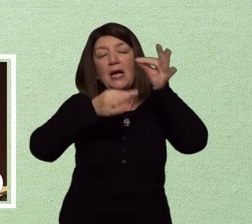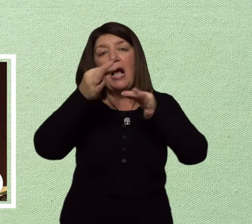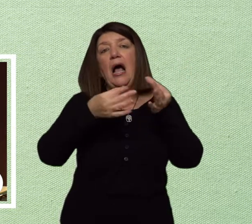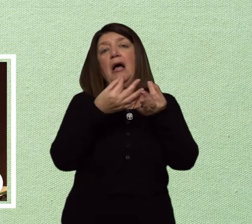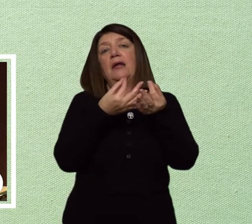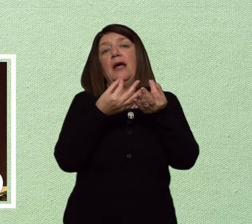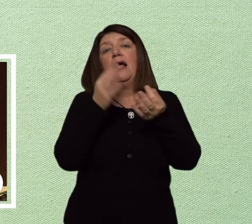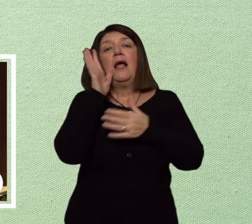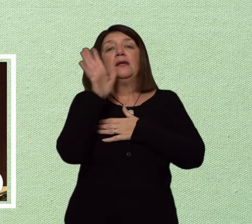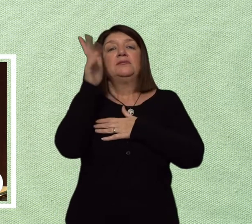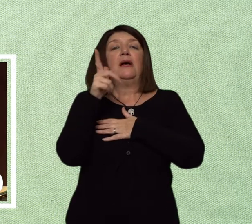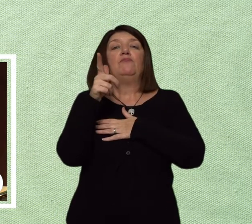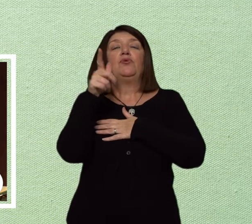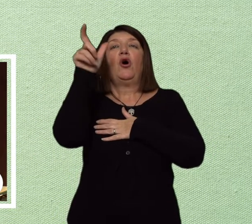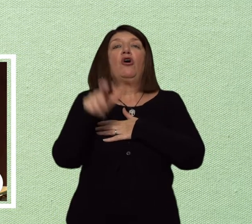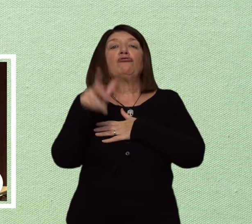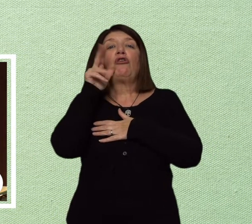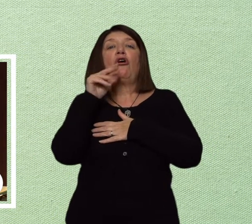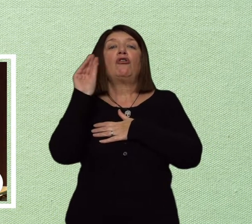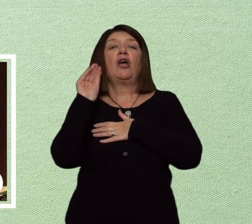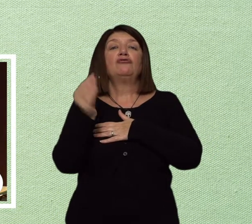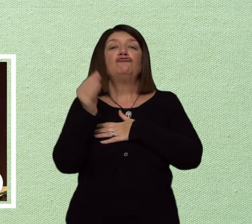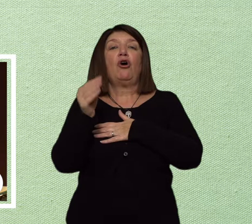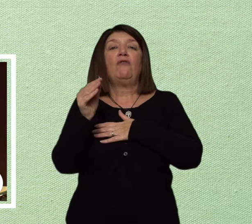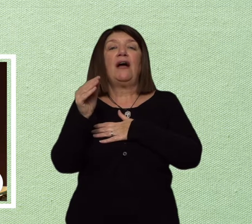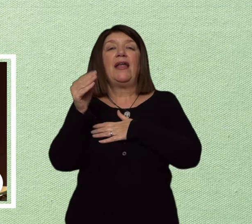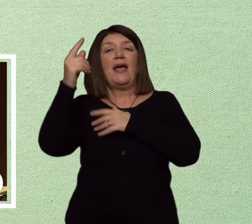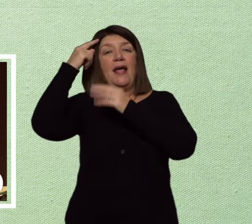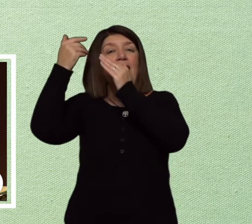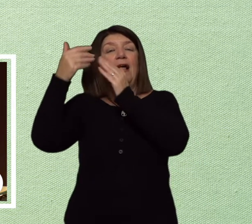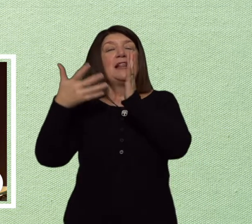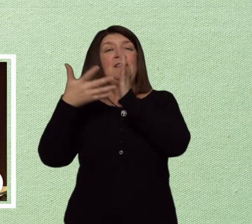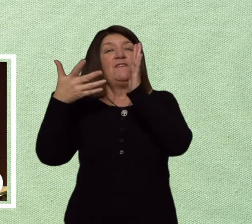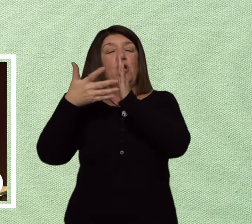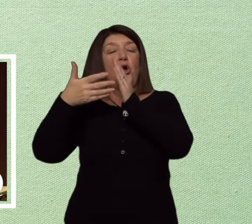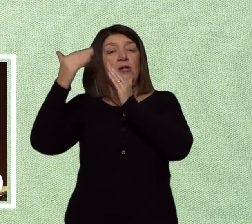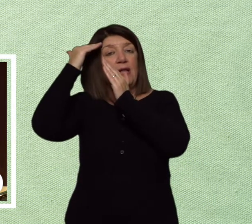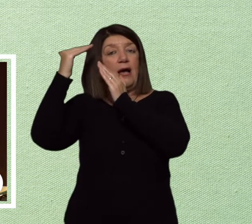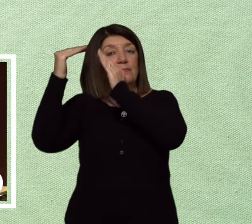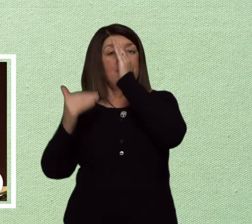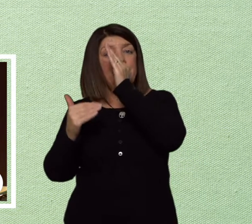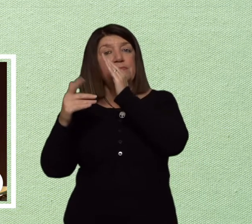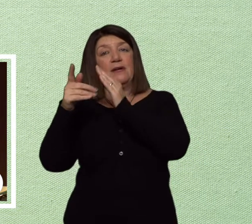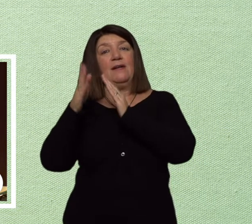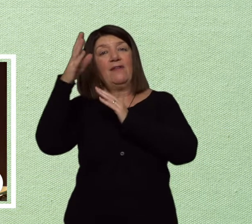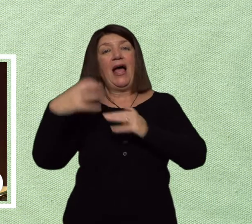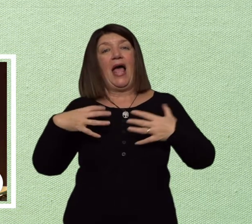giovane donna con una disabilità intellettiva che si sta per fare un'ecografia ci vuole